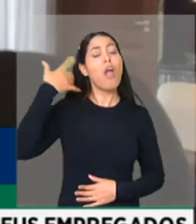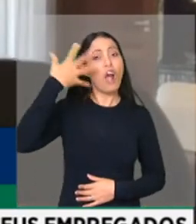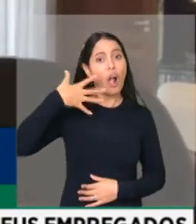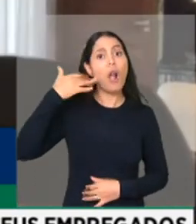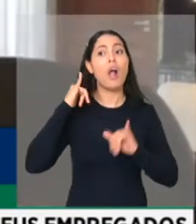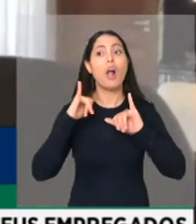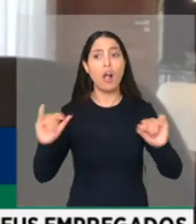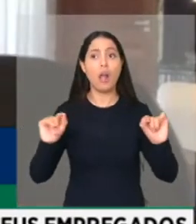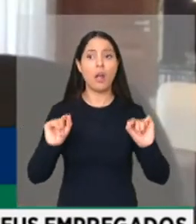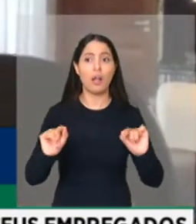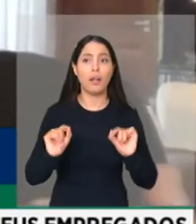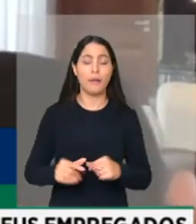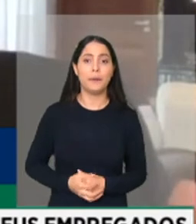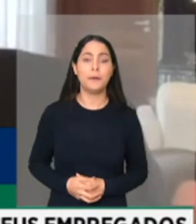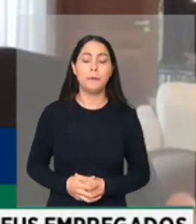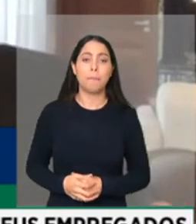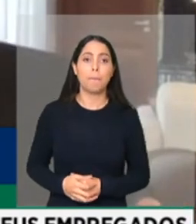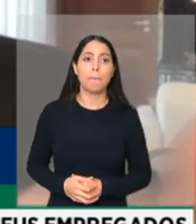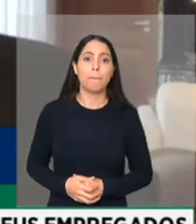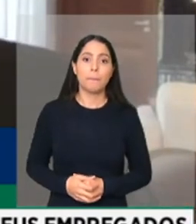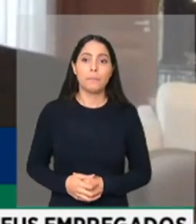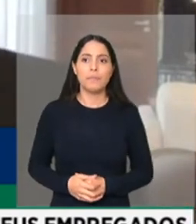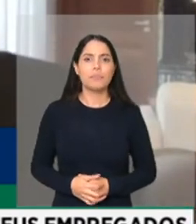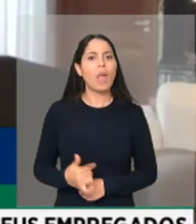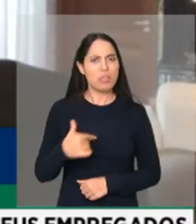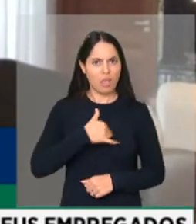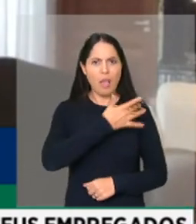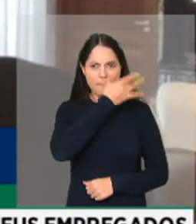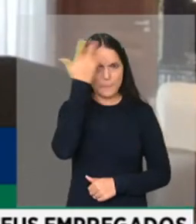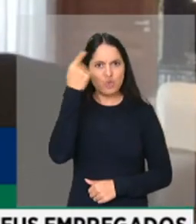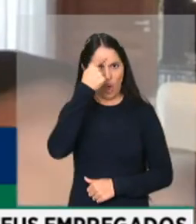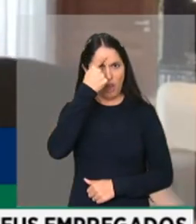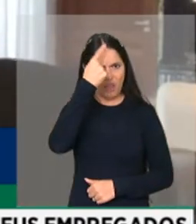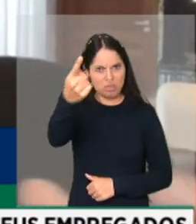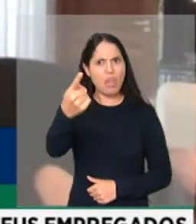E EU AQUI FALO COM A... MORAL, DIGAMOS ASSIM DE QUEM ERA ADEPTO DESSA IDEIA, EU ACHAVA